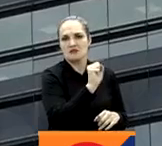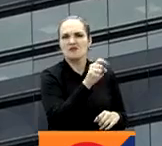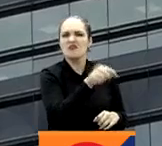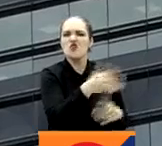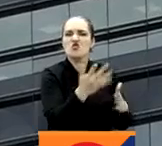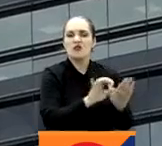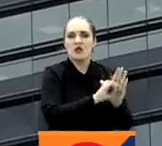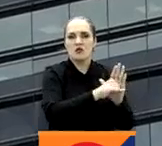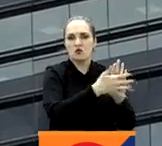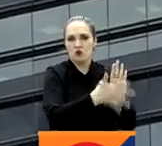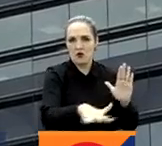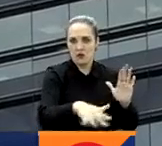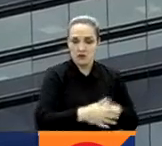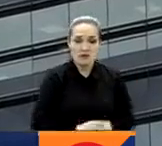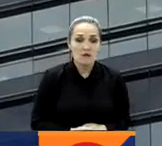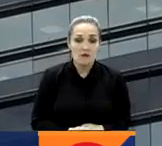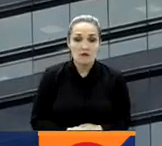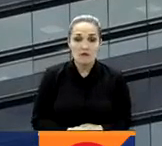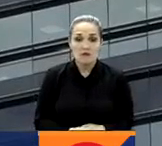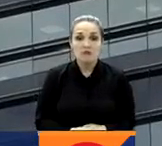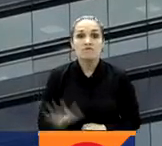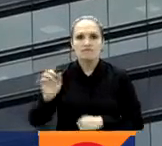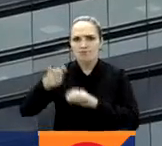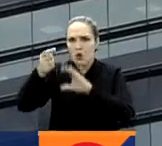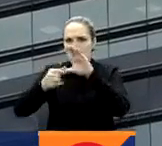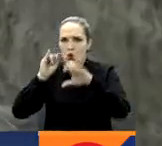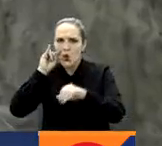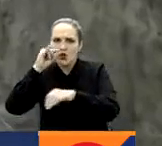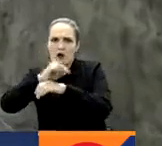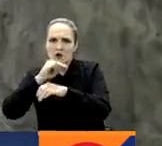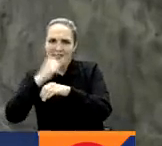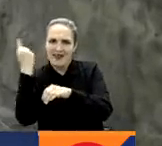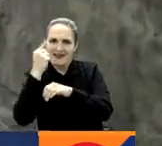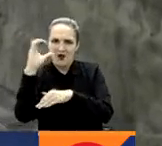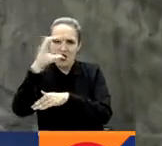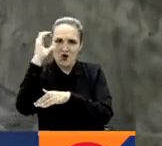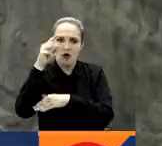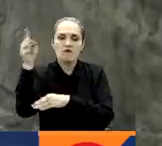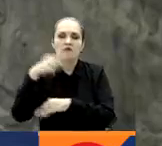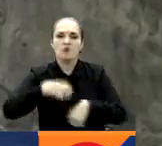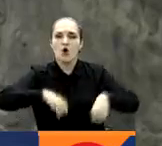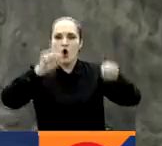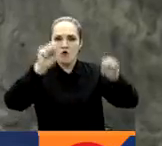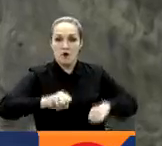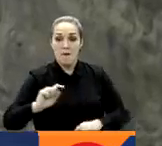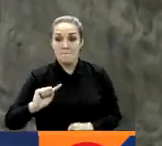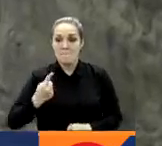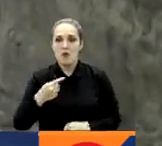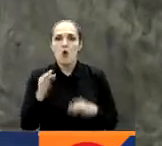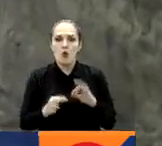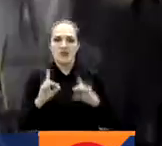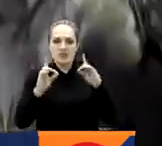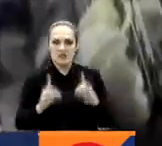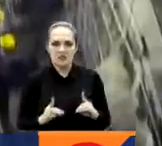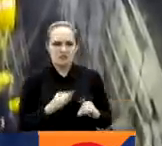BILLONES DE PESOS A 26 PERSONAS